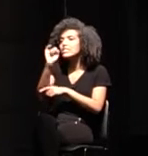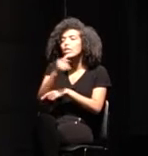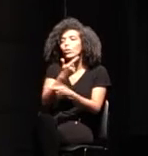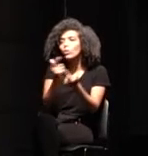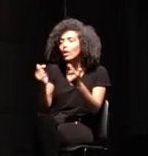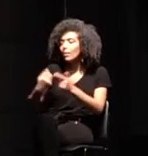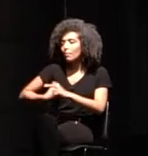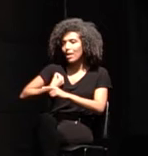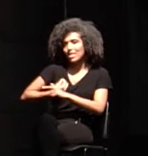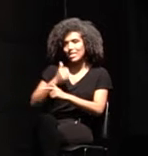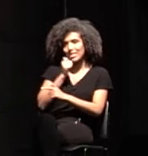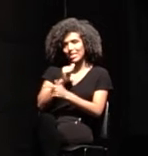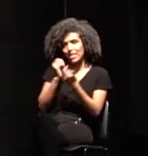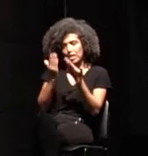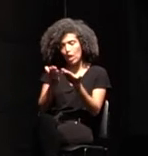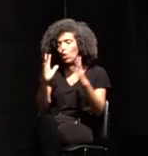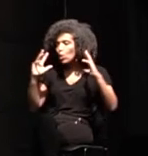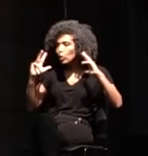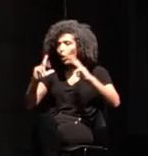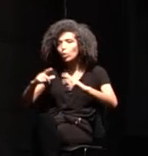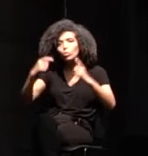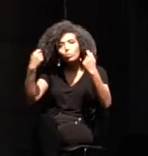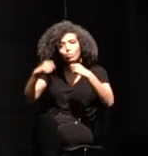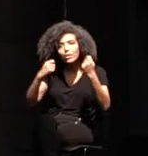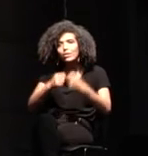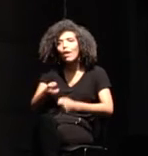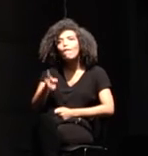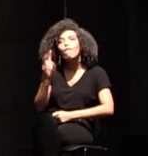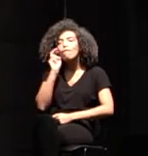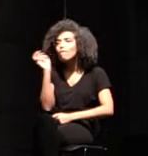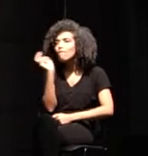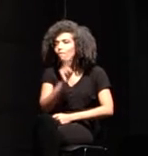todos devem consultar a página dela do Escavador